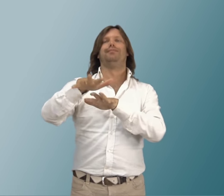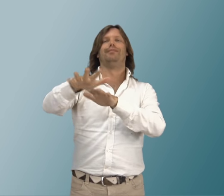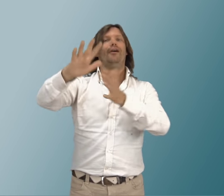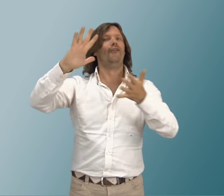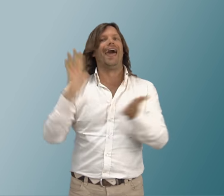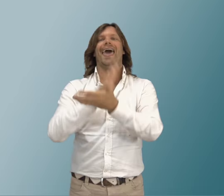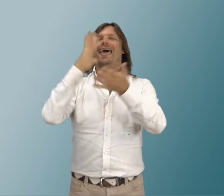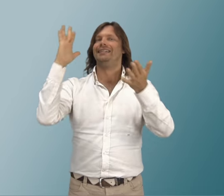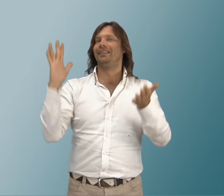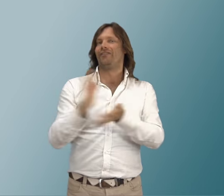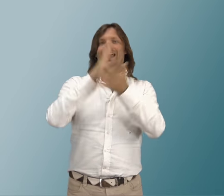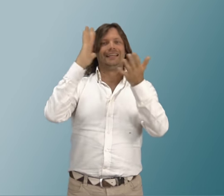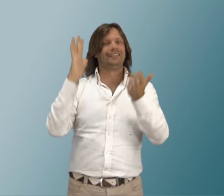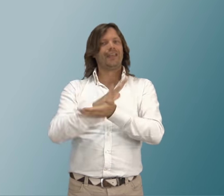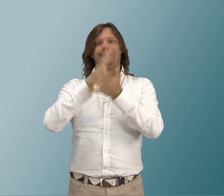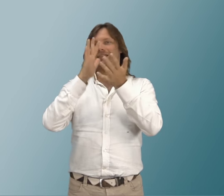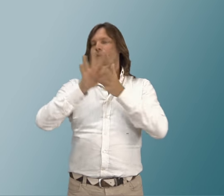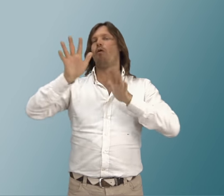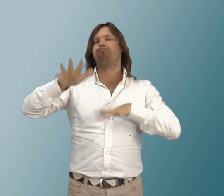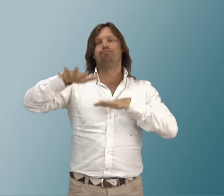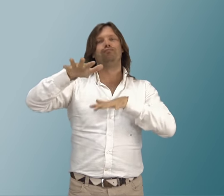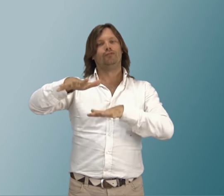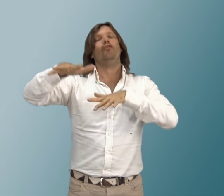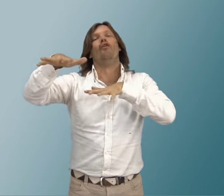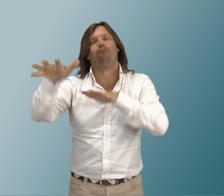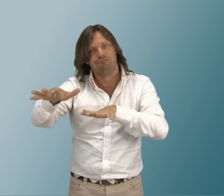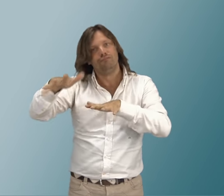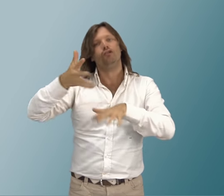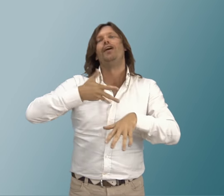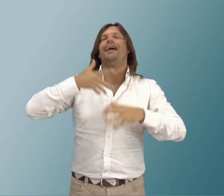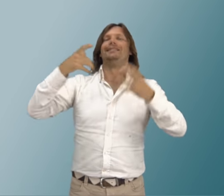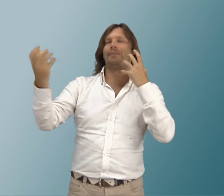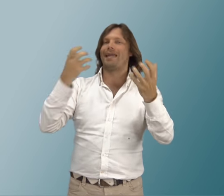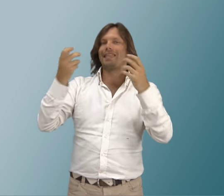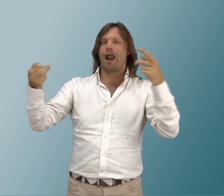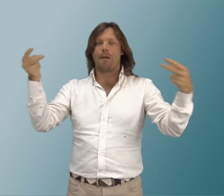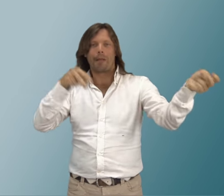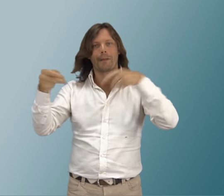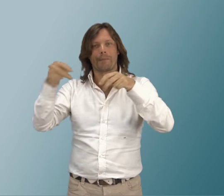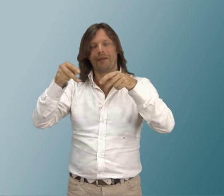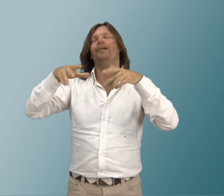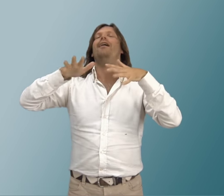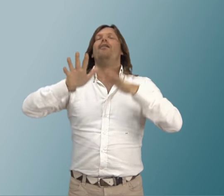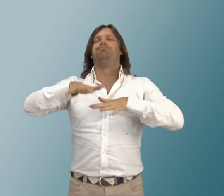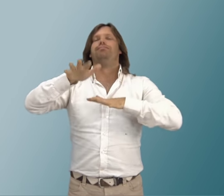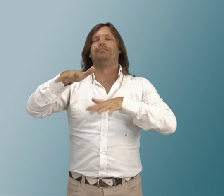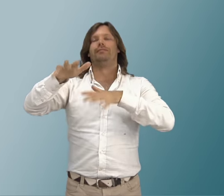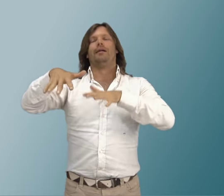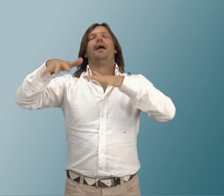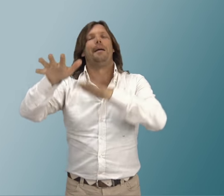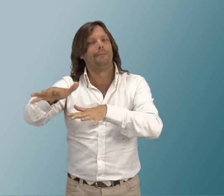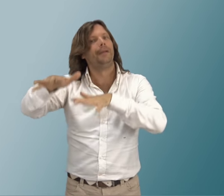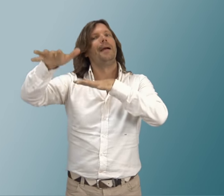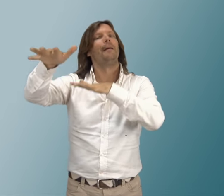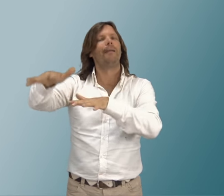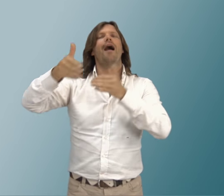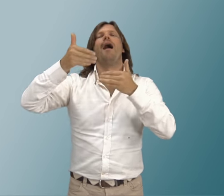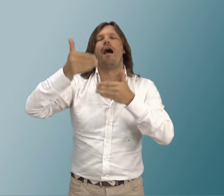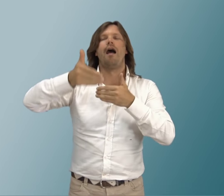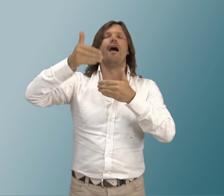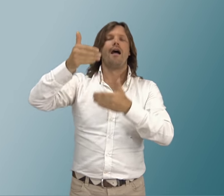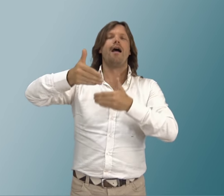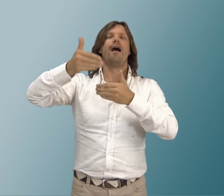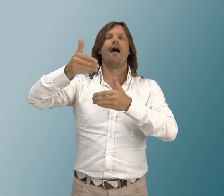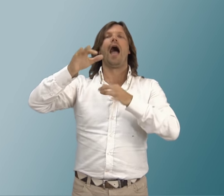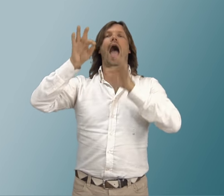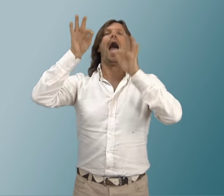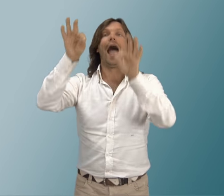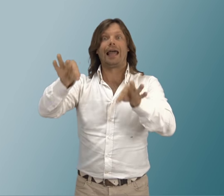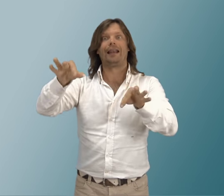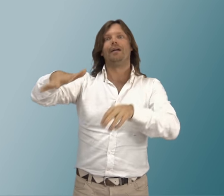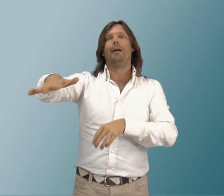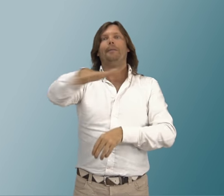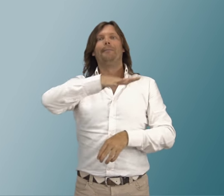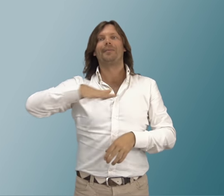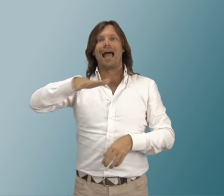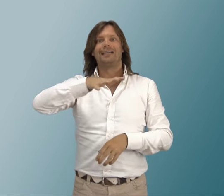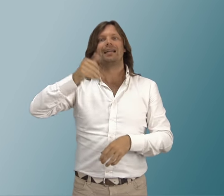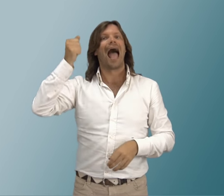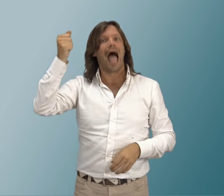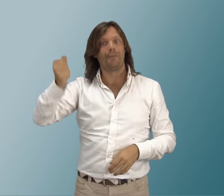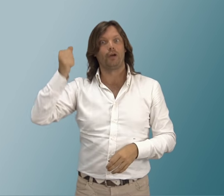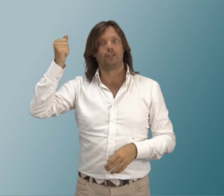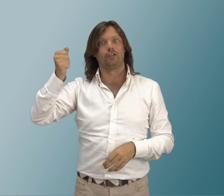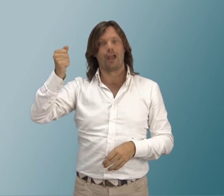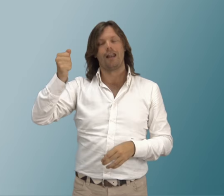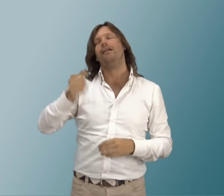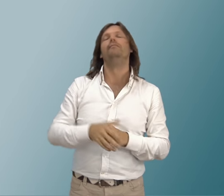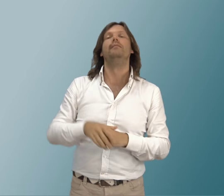dando inizio alla giornata di festa, durante il corteo ci saranno spettacoli a intervalli fino all'arrivo a piazza SS Apostoli